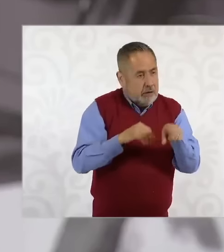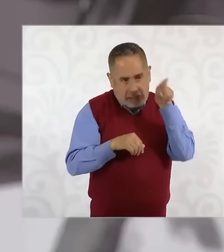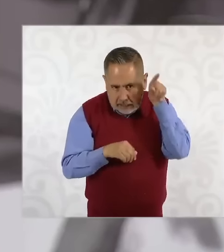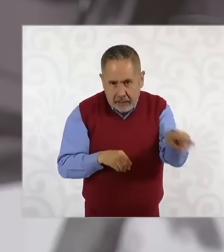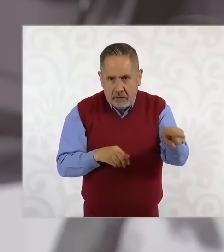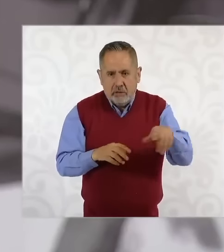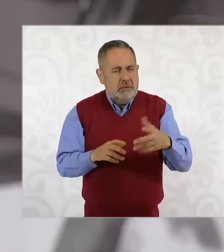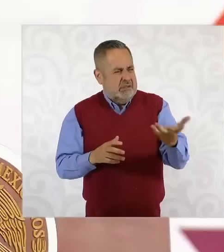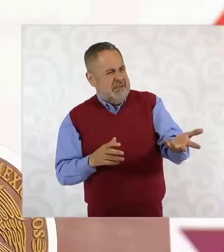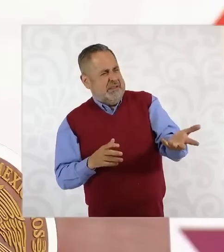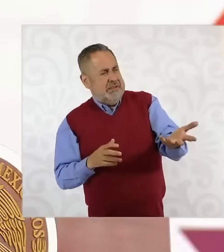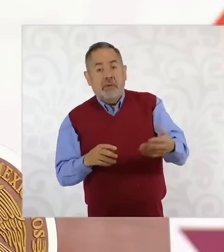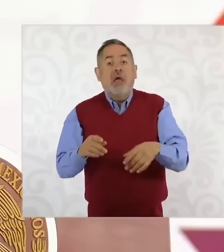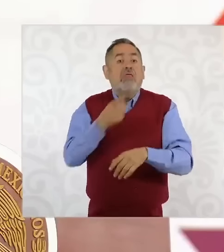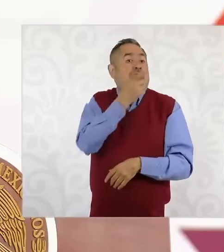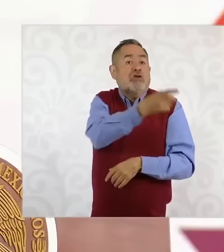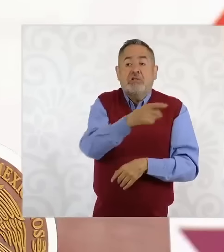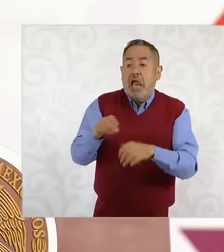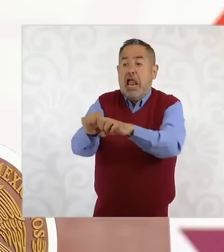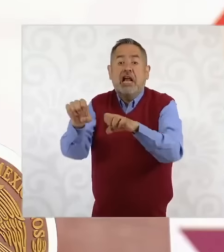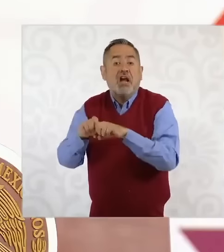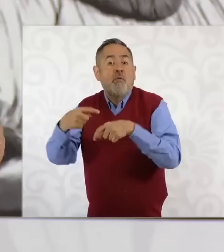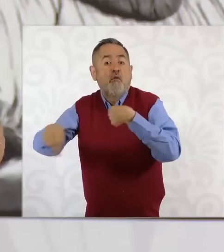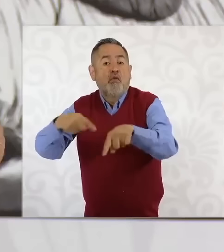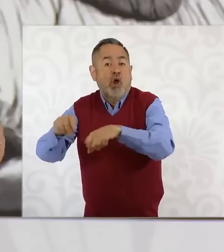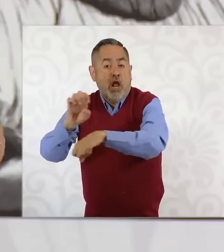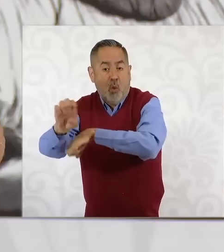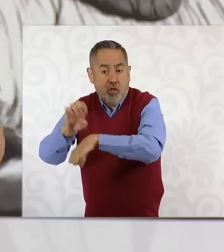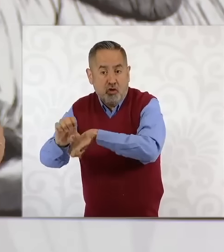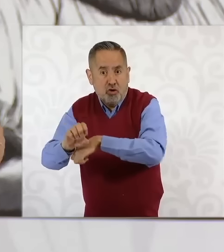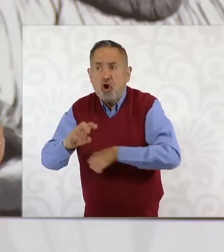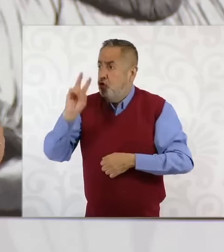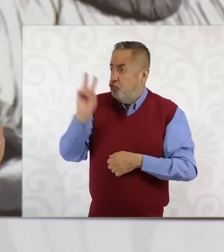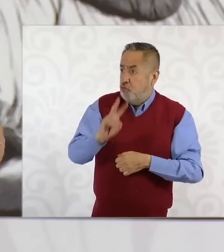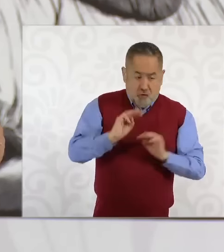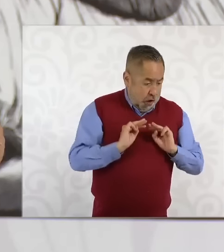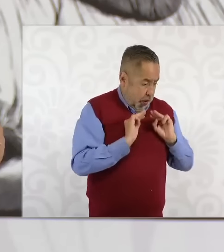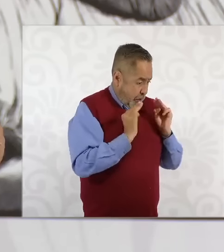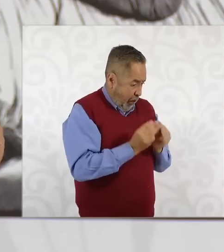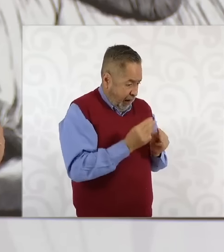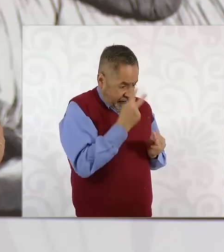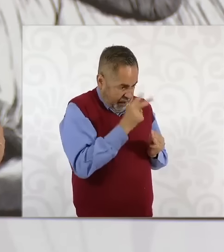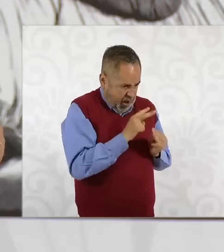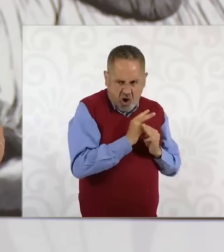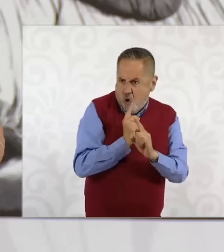no quiere a México nunca le va a ir bien, porque el pueblo de México es digno. México es una nación